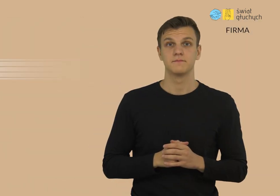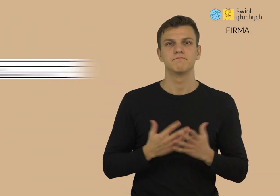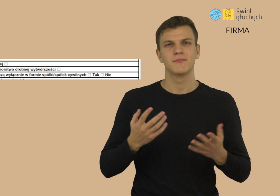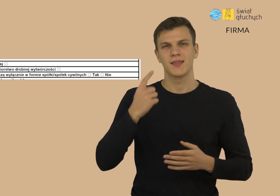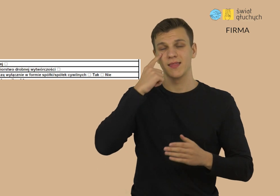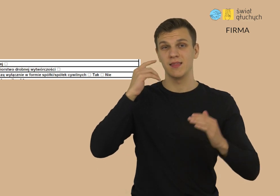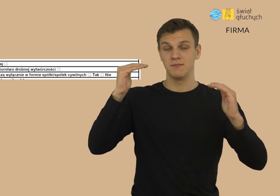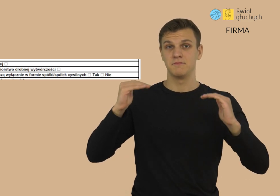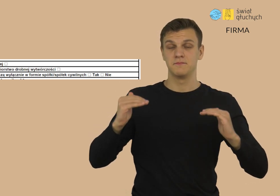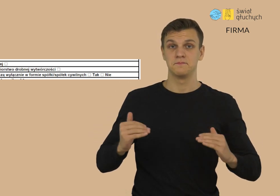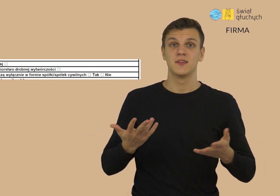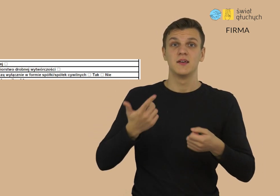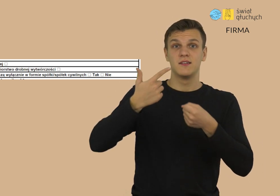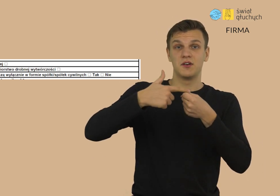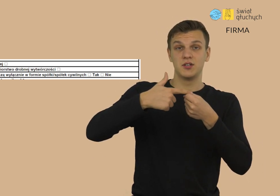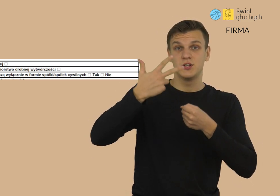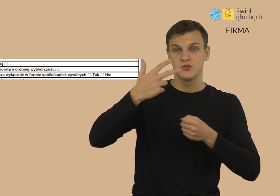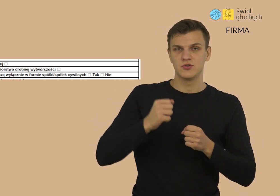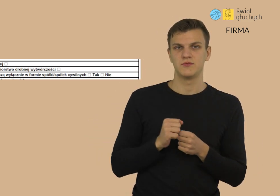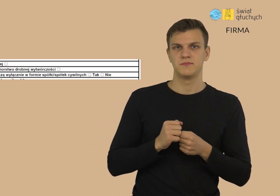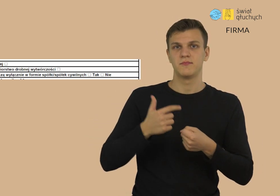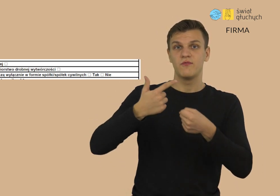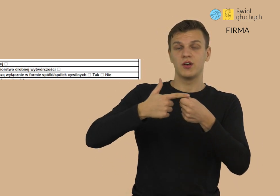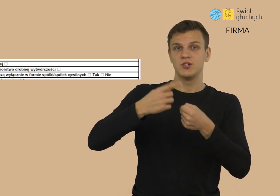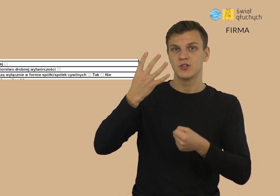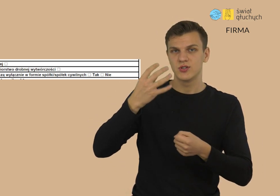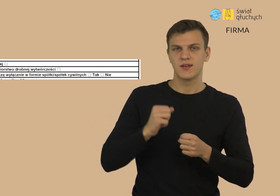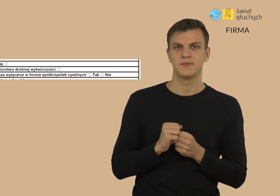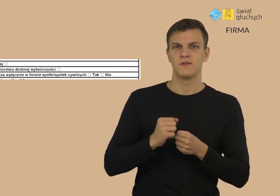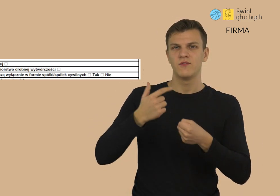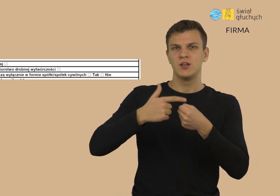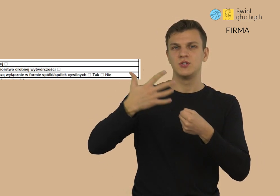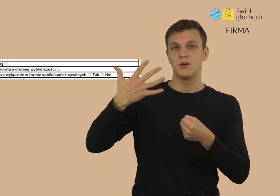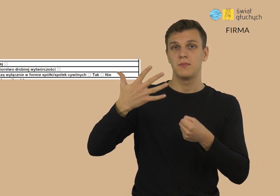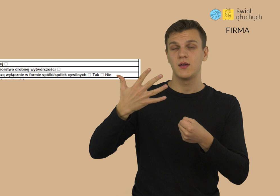Rubryki 23, 24 ,25.